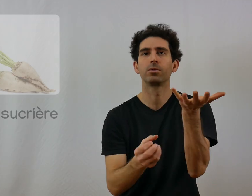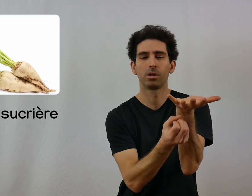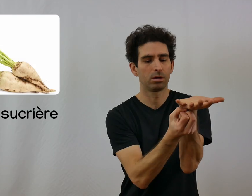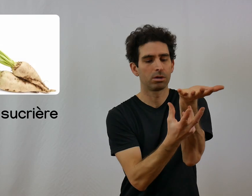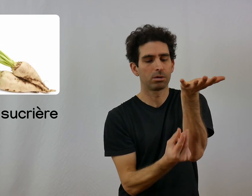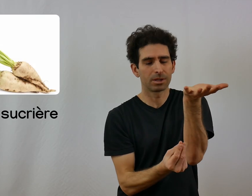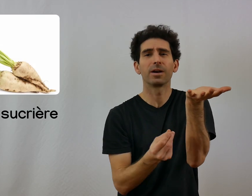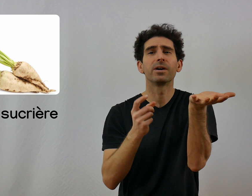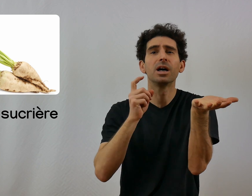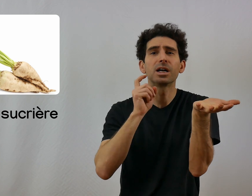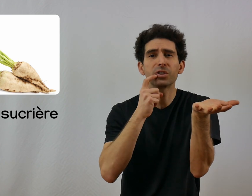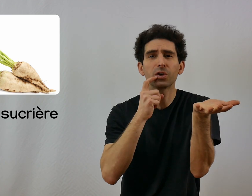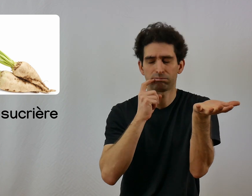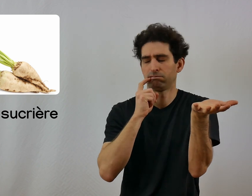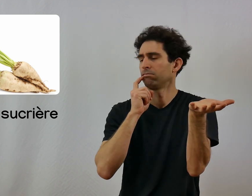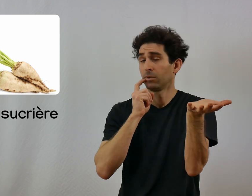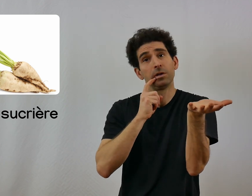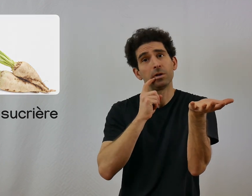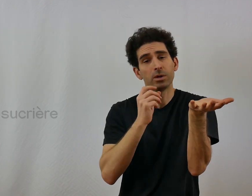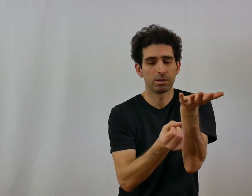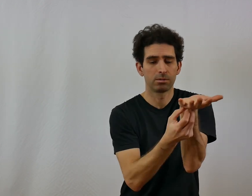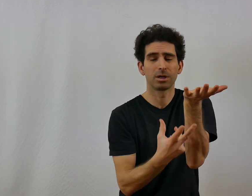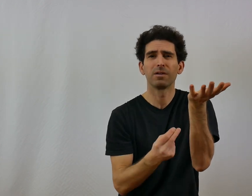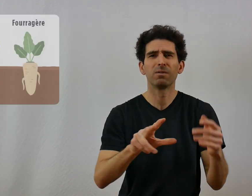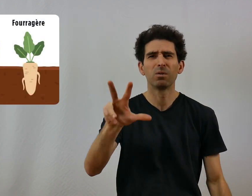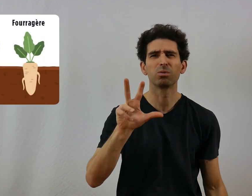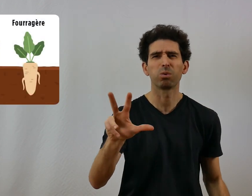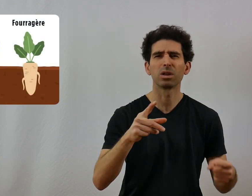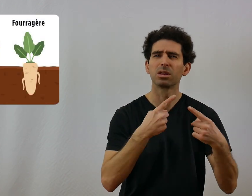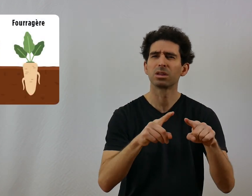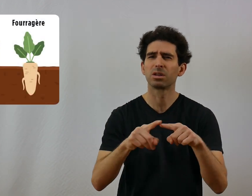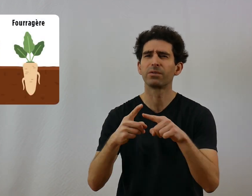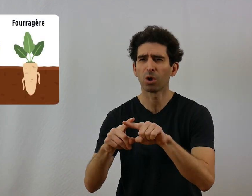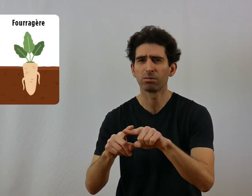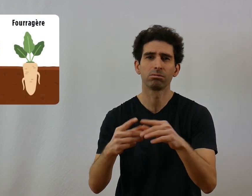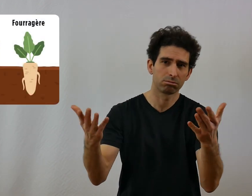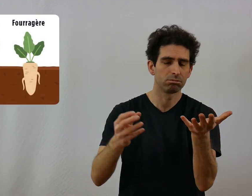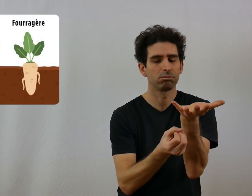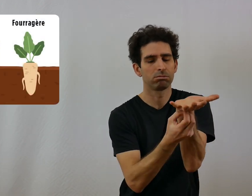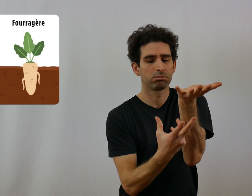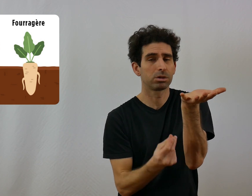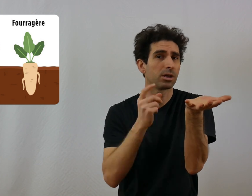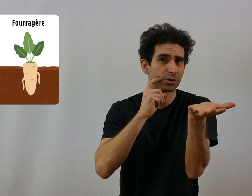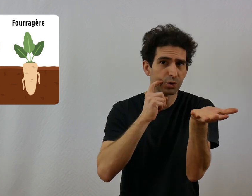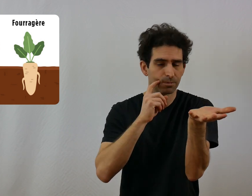la betterave sucrière. Eh oui, il y a trois types de betterave : la betterave sucrière,